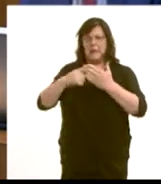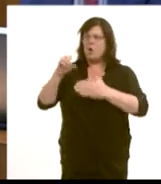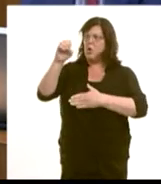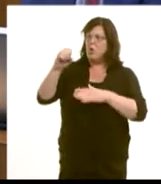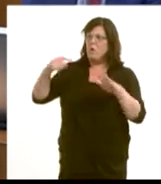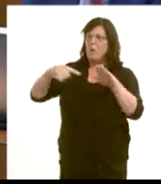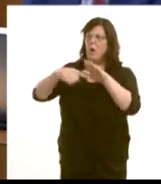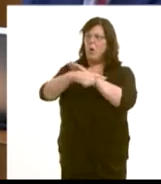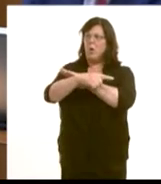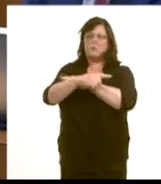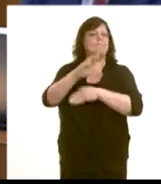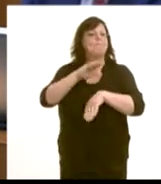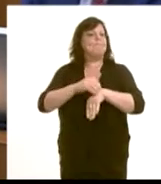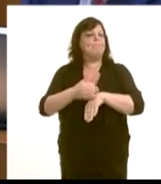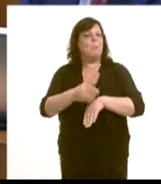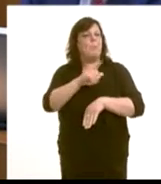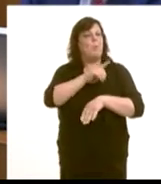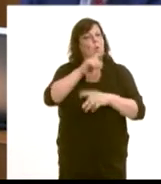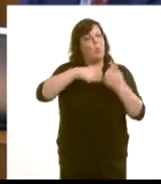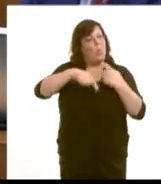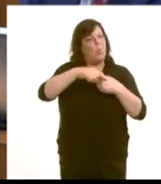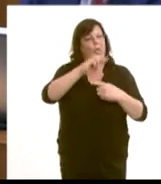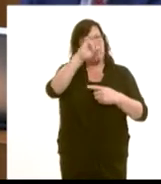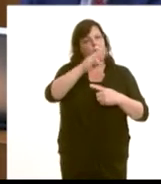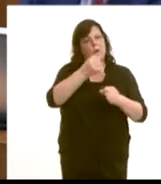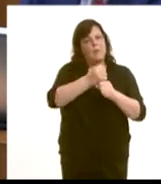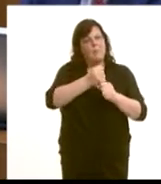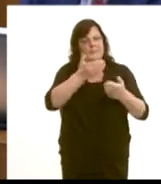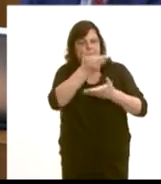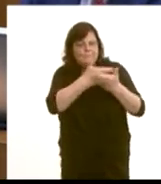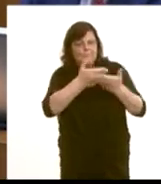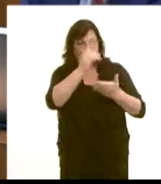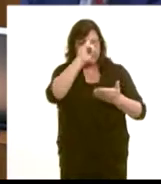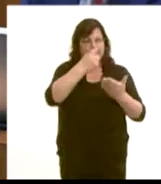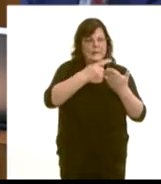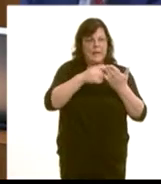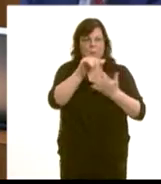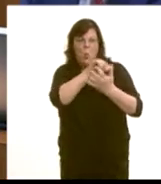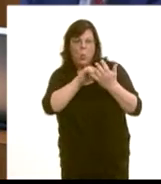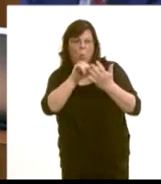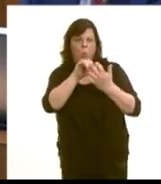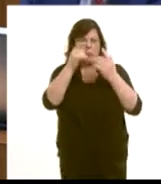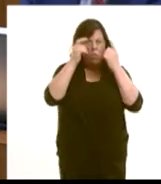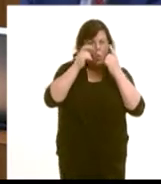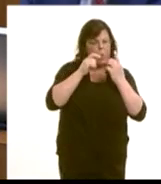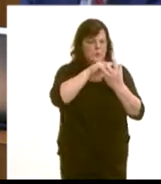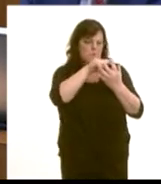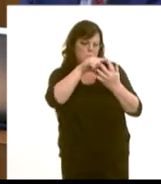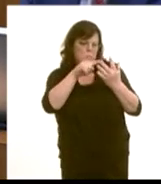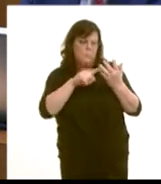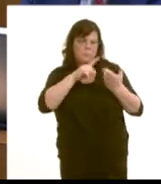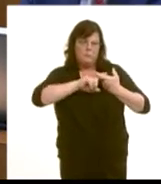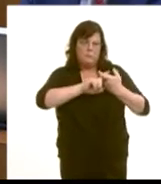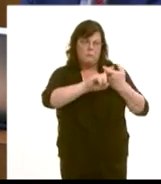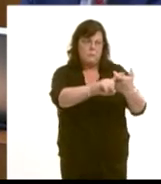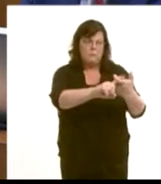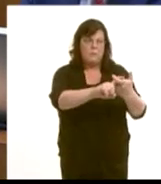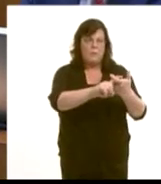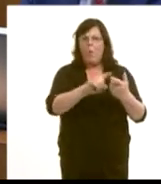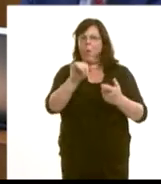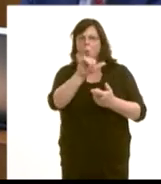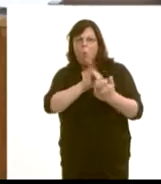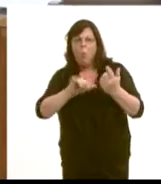sydd wedi cael ei throsglwyddo i gyfraith Cymru yn mynd i aros er bod y Deyrnas Unedig